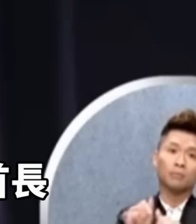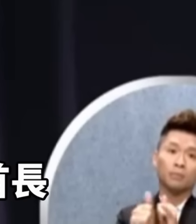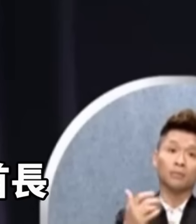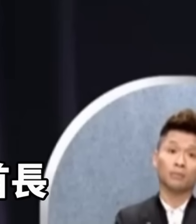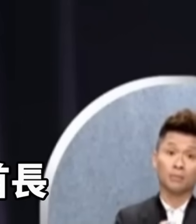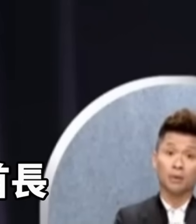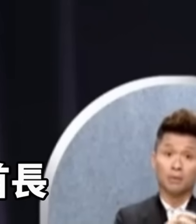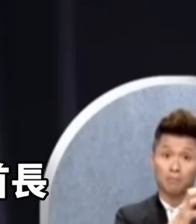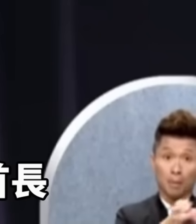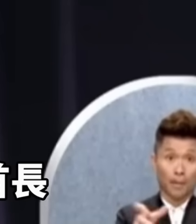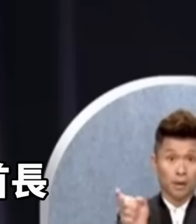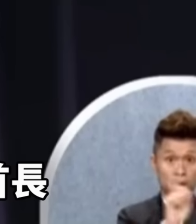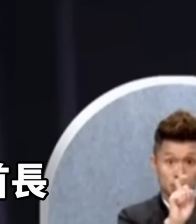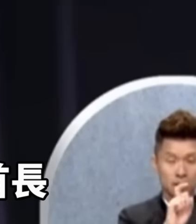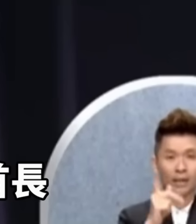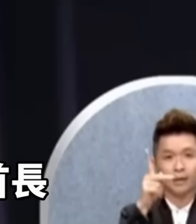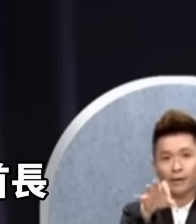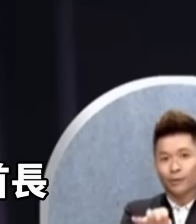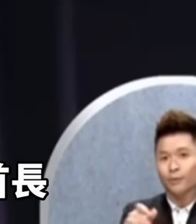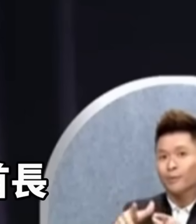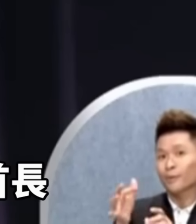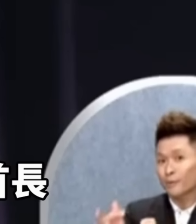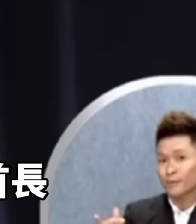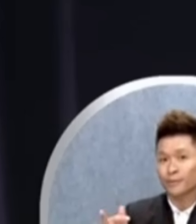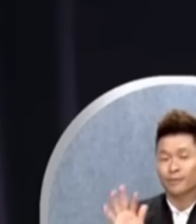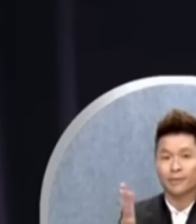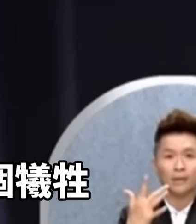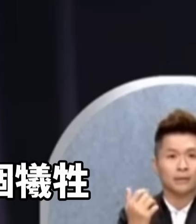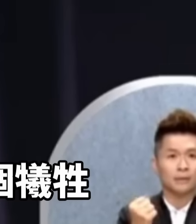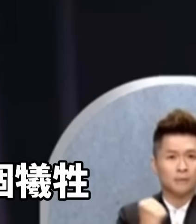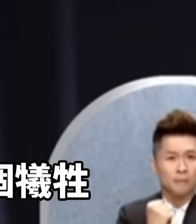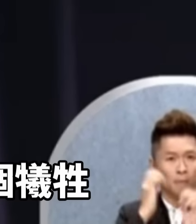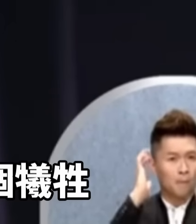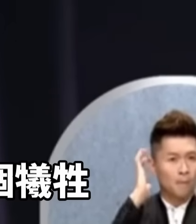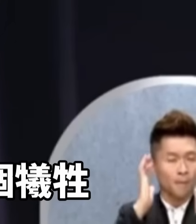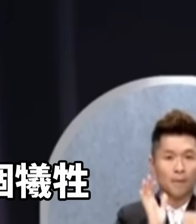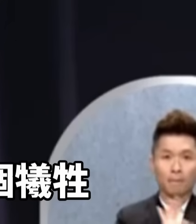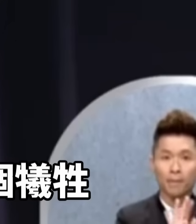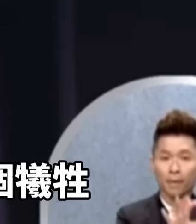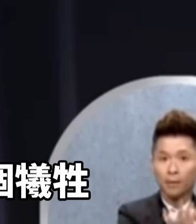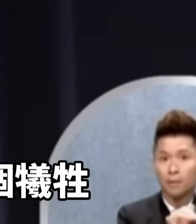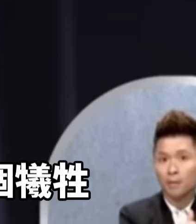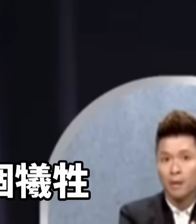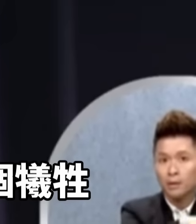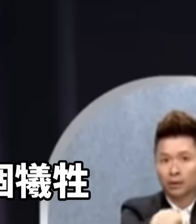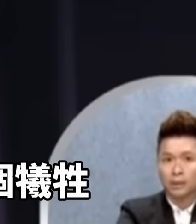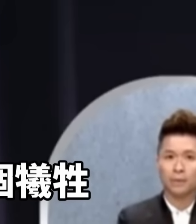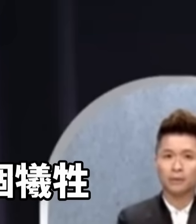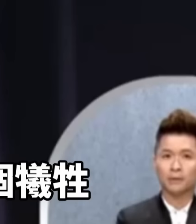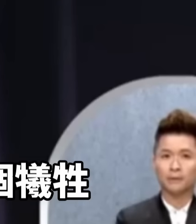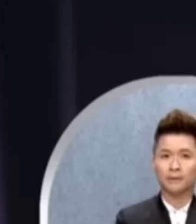但是你沒有想到一個苦幹實幹的首長 他為了農民產品被剝削 他願意做這個犧牲